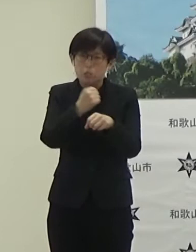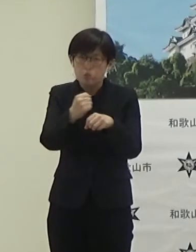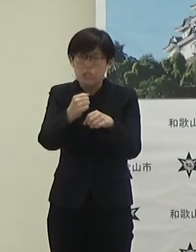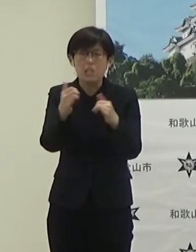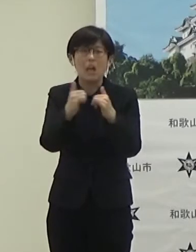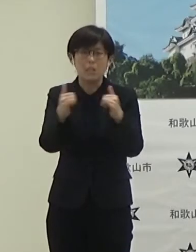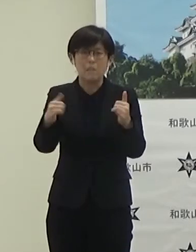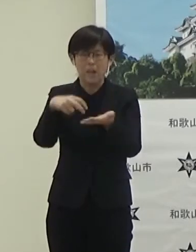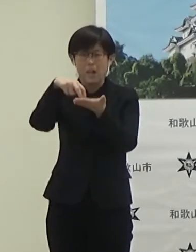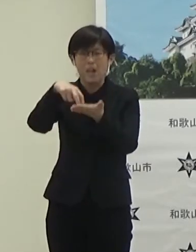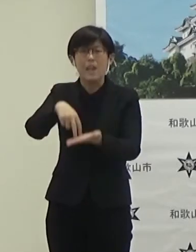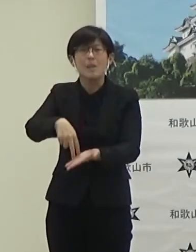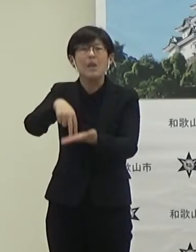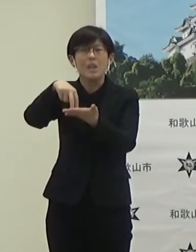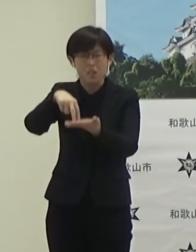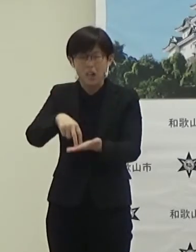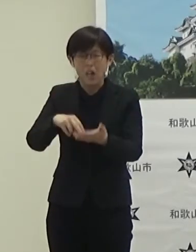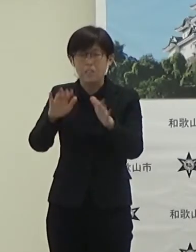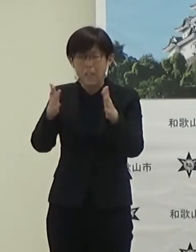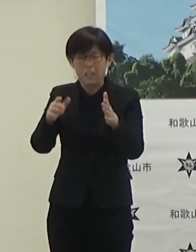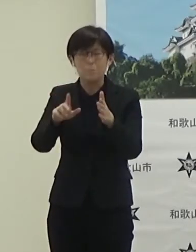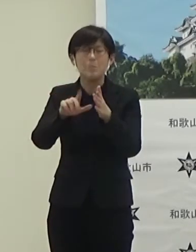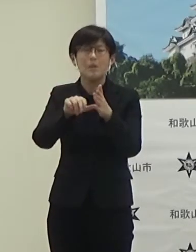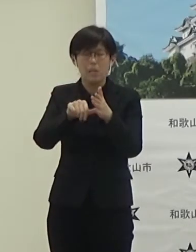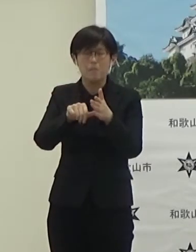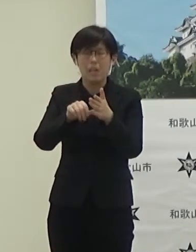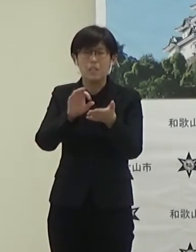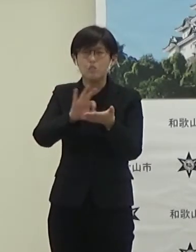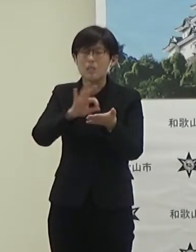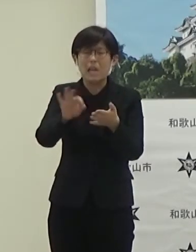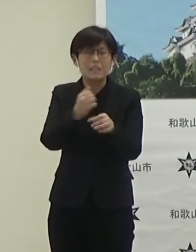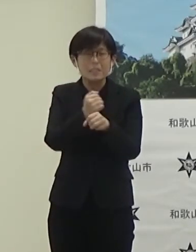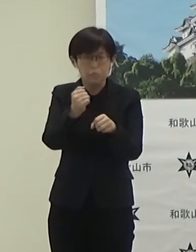歩きにくいということになって、このたび耐震化工事と合わせて